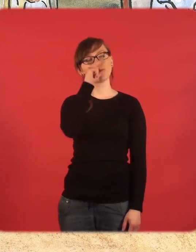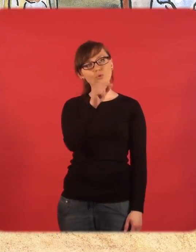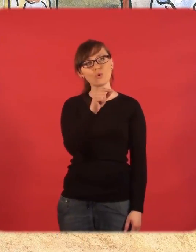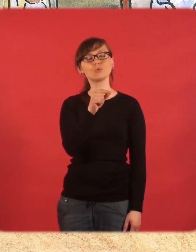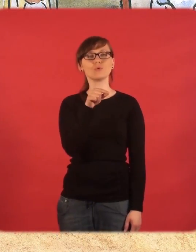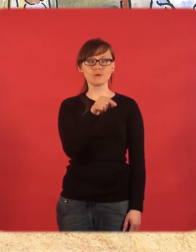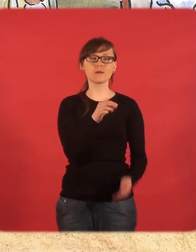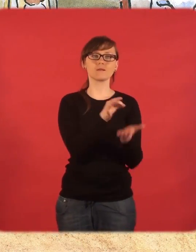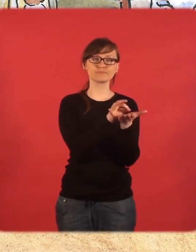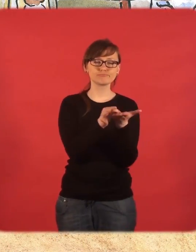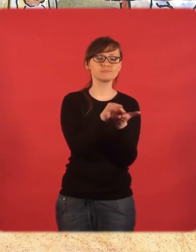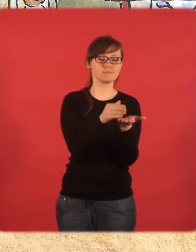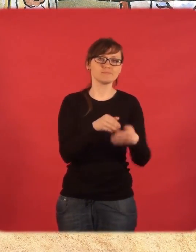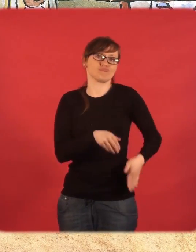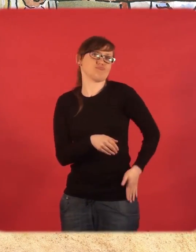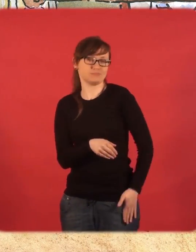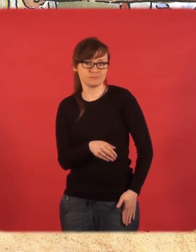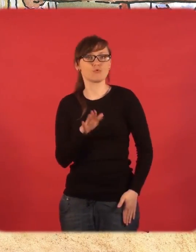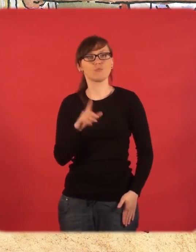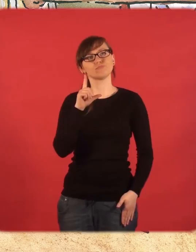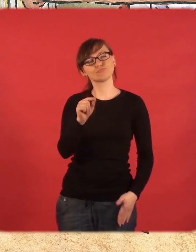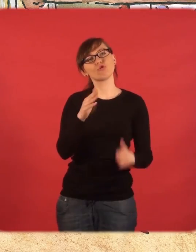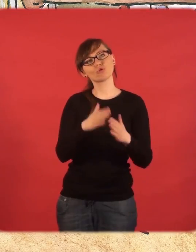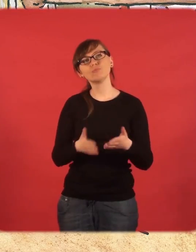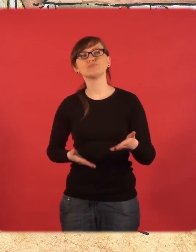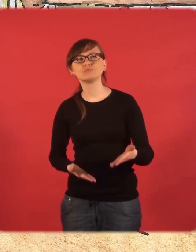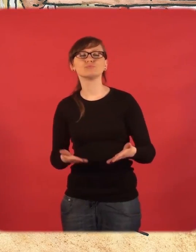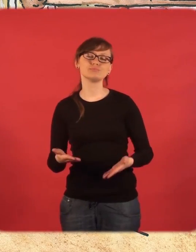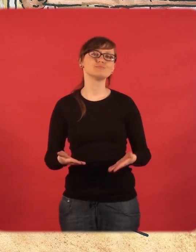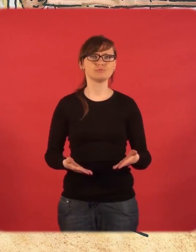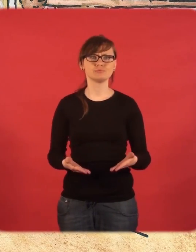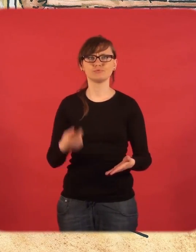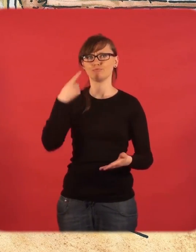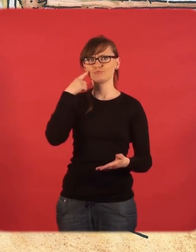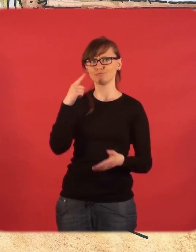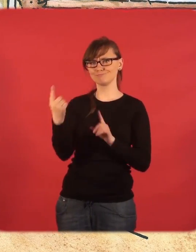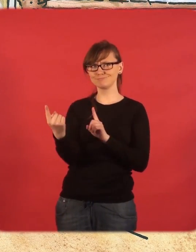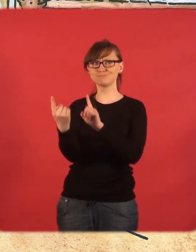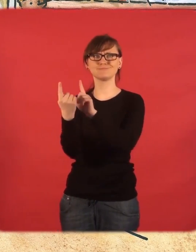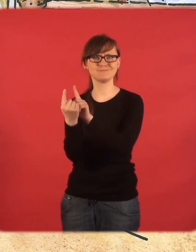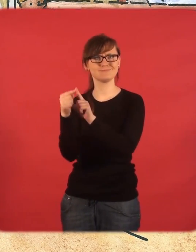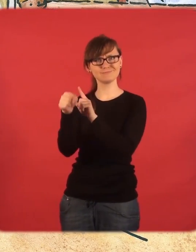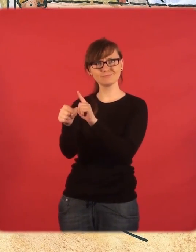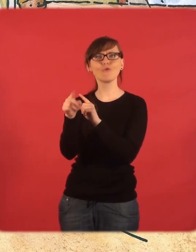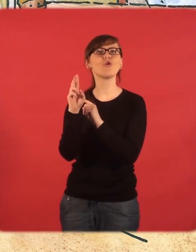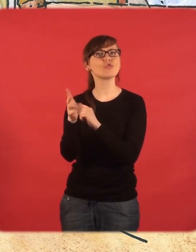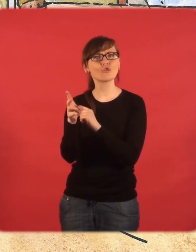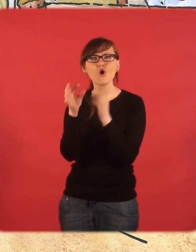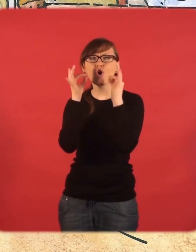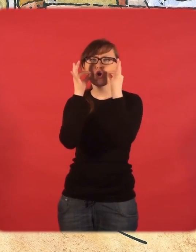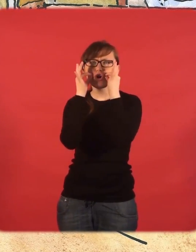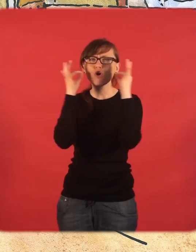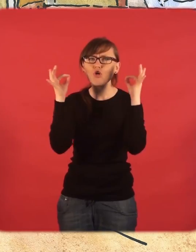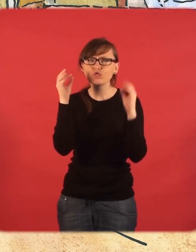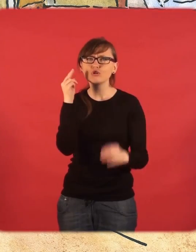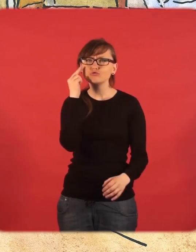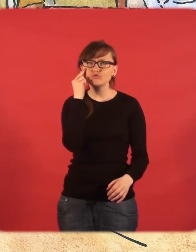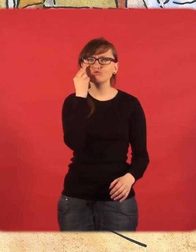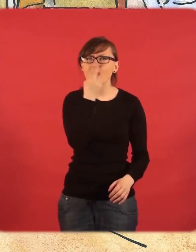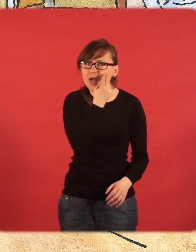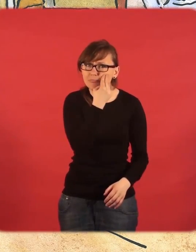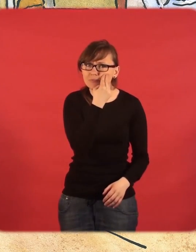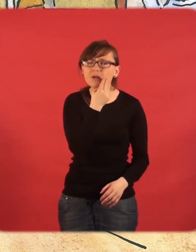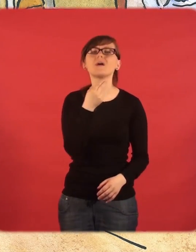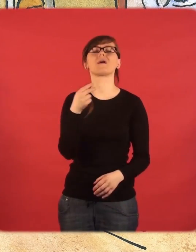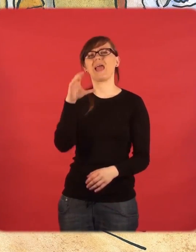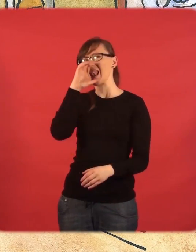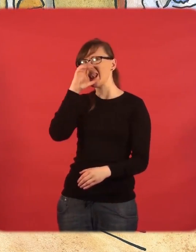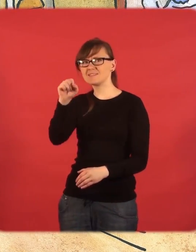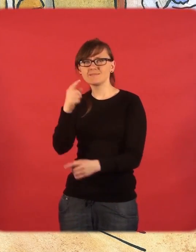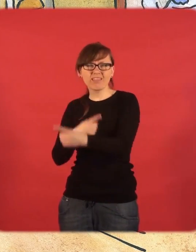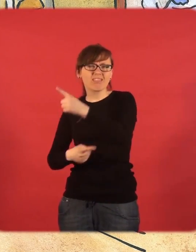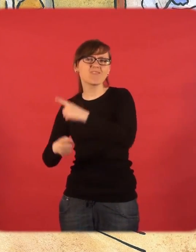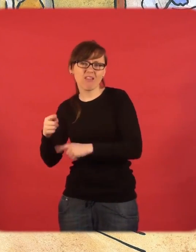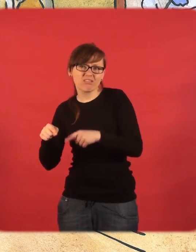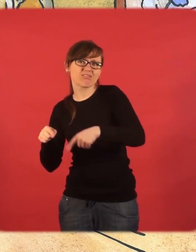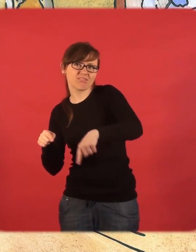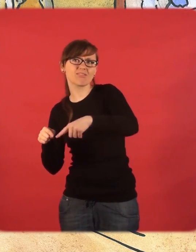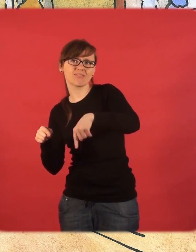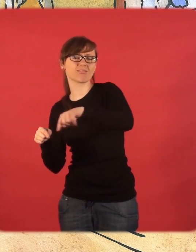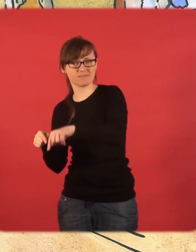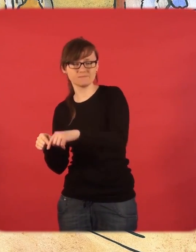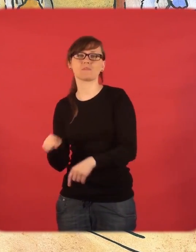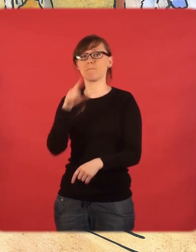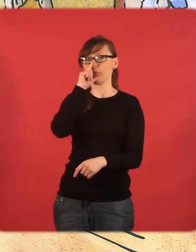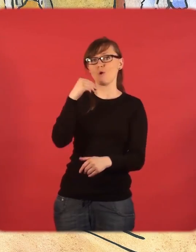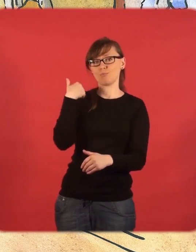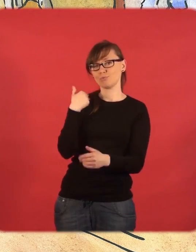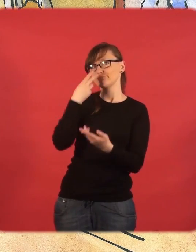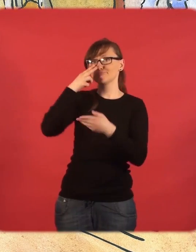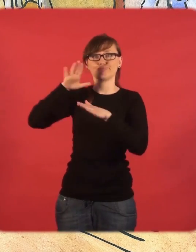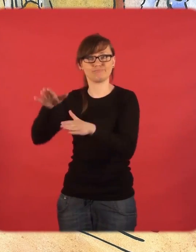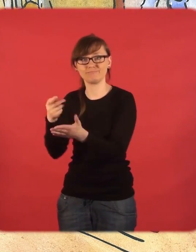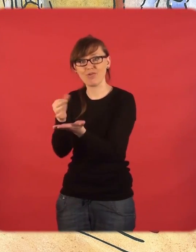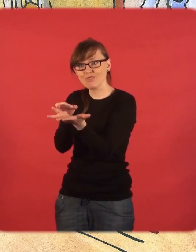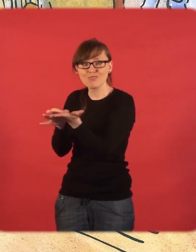W drodze do domu Pinokio spotkał kulawego Lisa i ślepego Kota. Pochwalił się (lub pokazał) swoimi złotymi monetami.